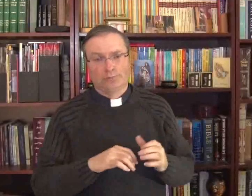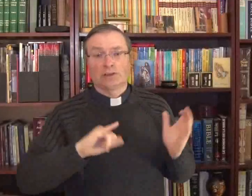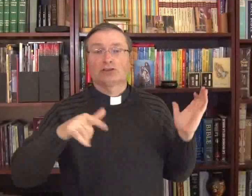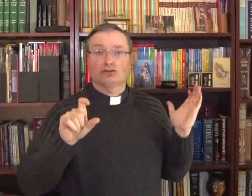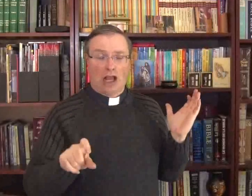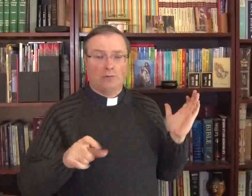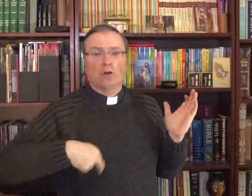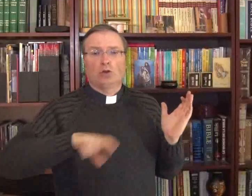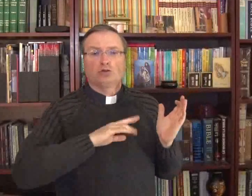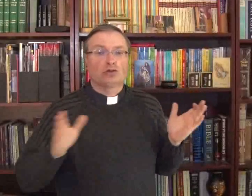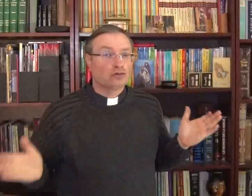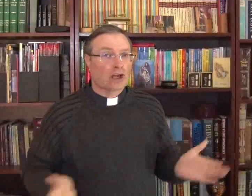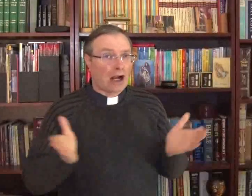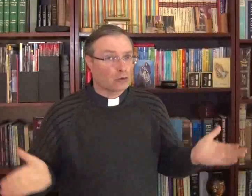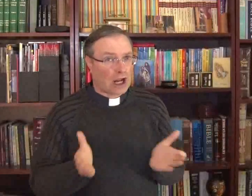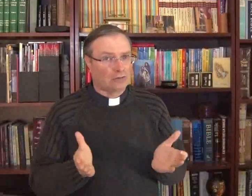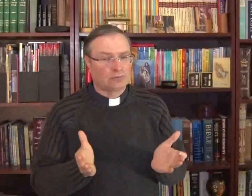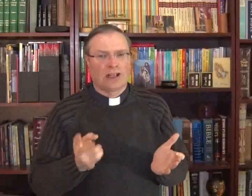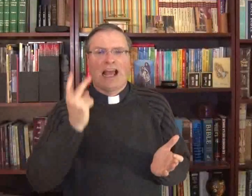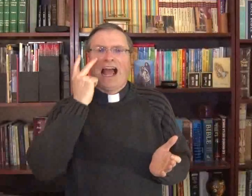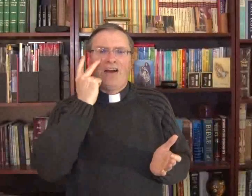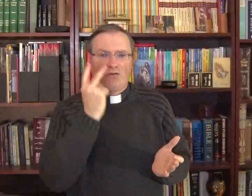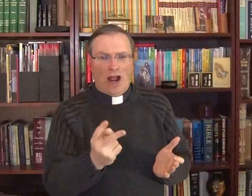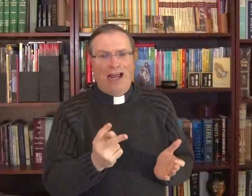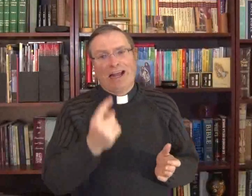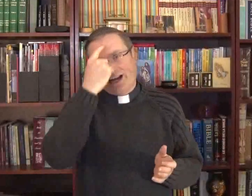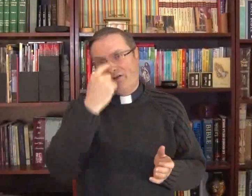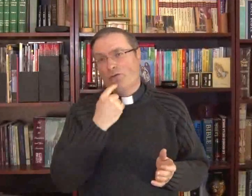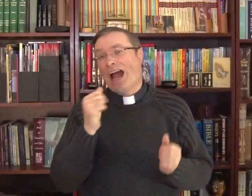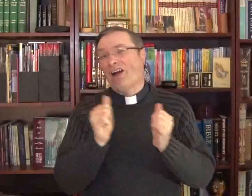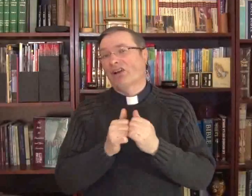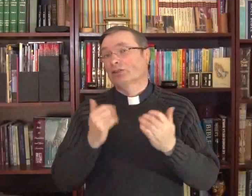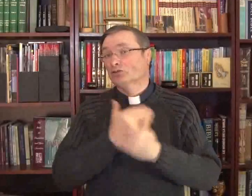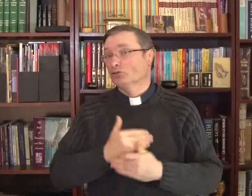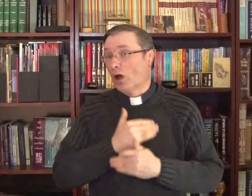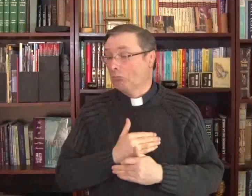Jacques nous encourage à voir la foi avec joie.